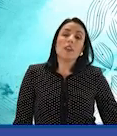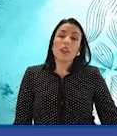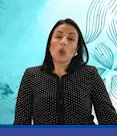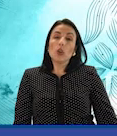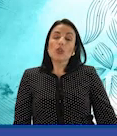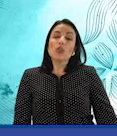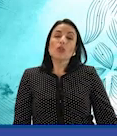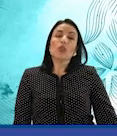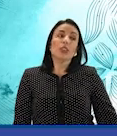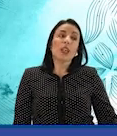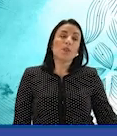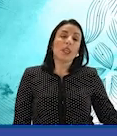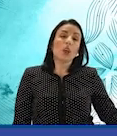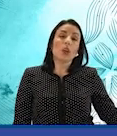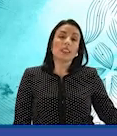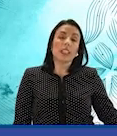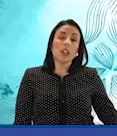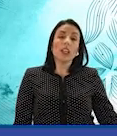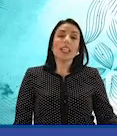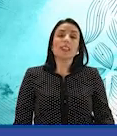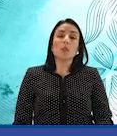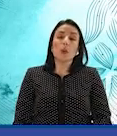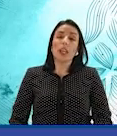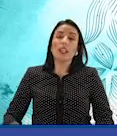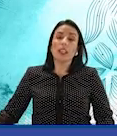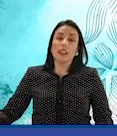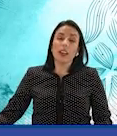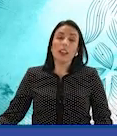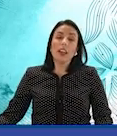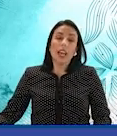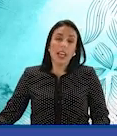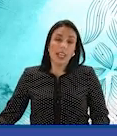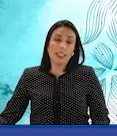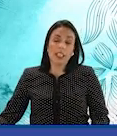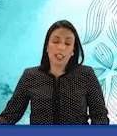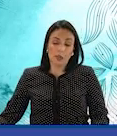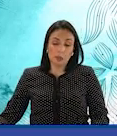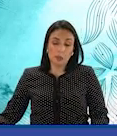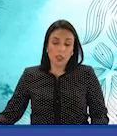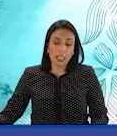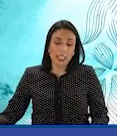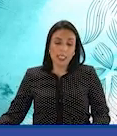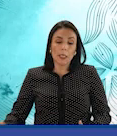recursos del periodo anterior y se puedan liquidar en ese